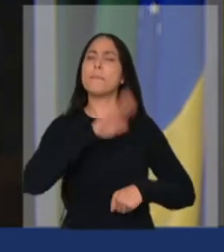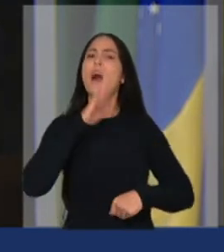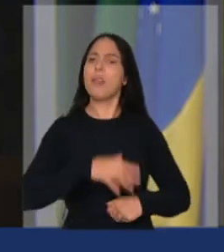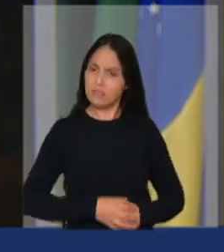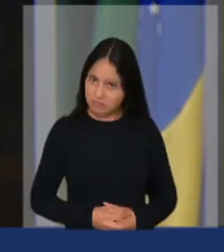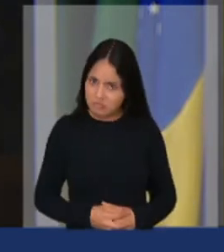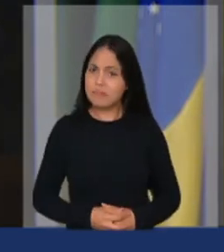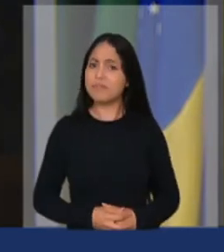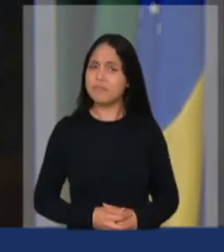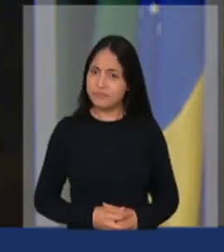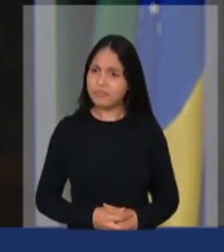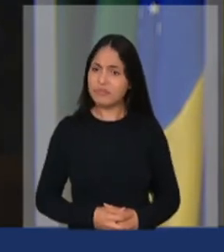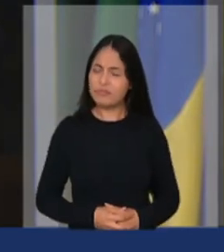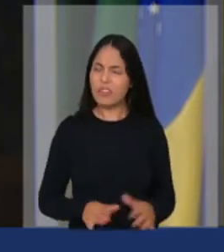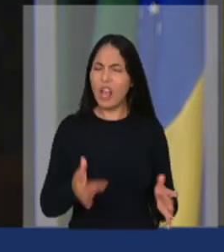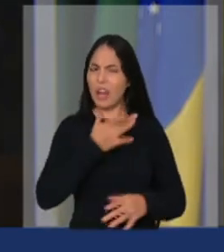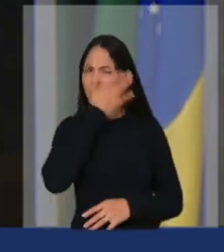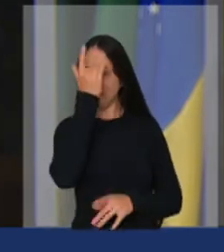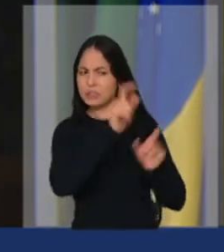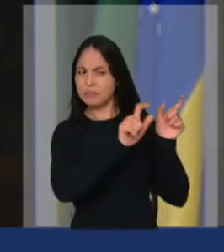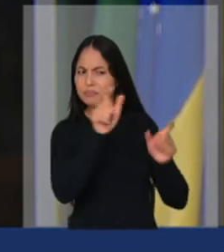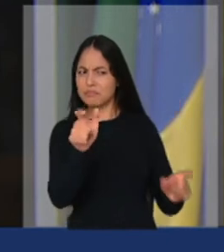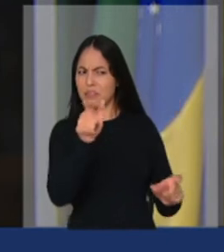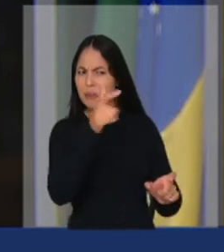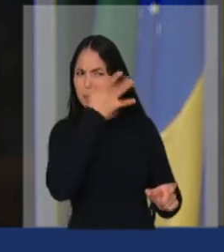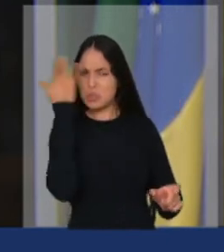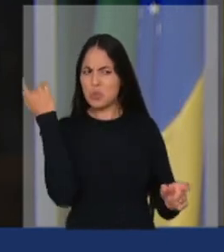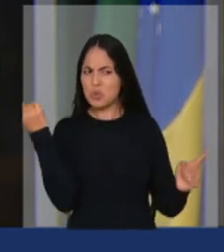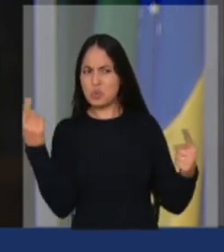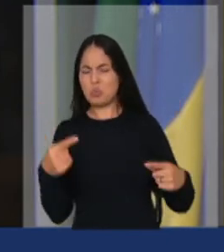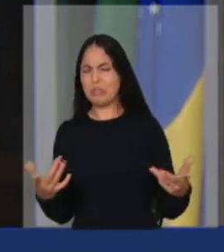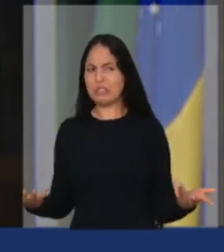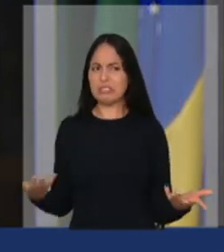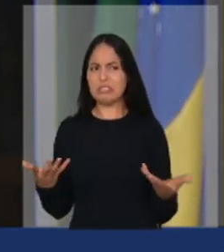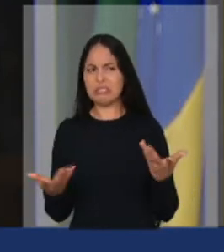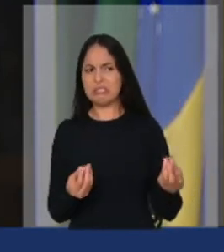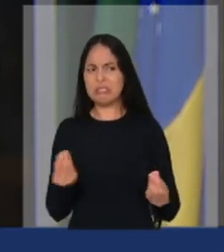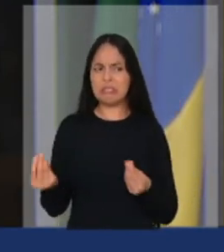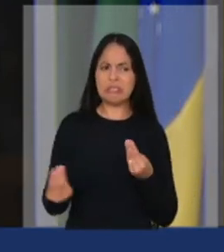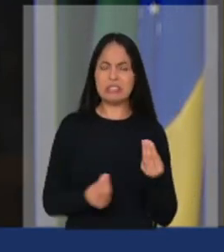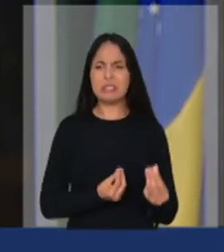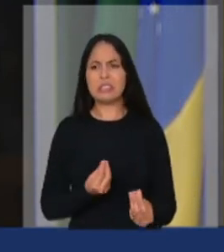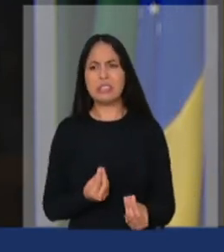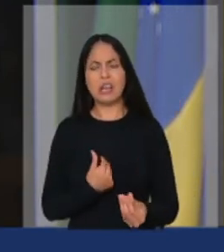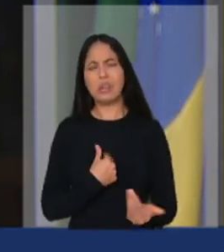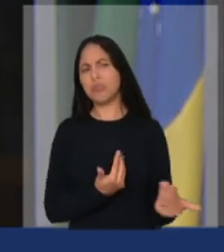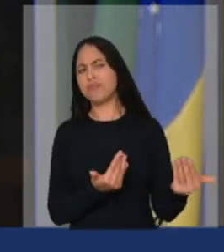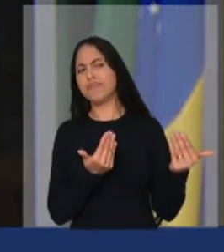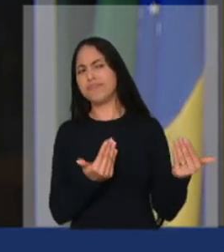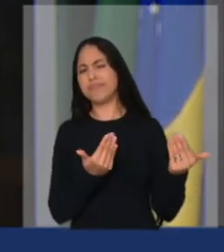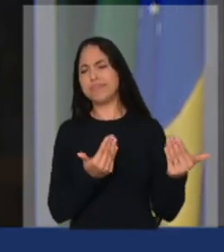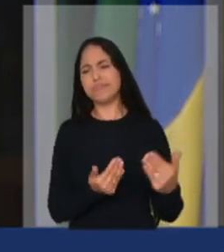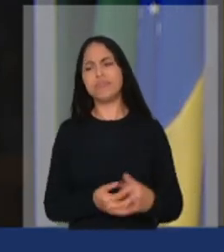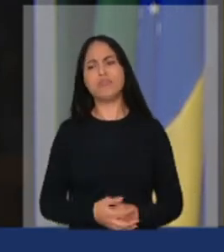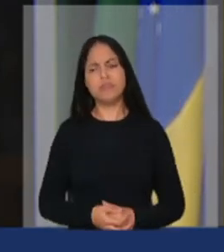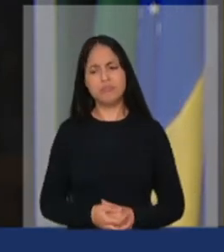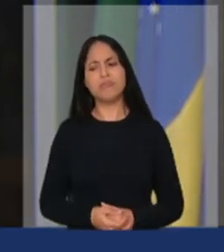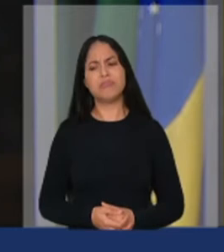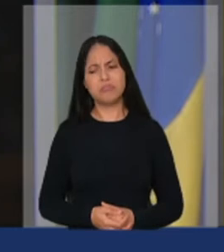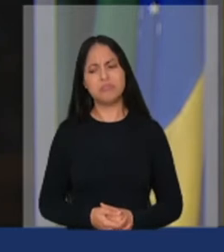PEDINDO VOTO IMPRESSO AUDITAVEL PORQUE SER CONTRÁRIO COM UMA DEMOCRACIA SEGURA, AÍ, EU COMEÇO A DESCONFIAR, MAS A DEMOCRACIA